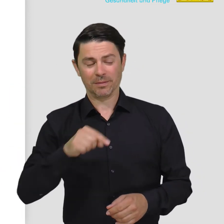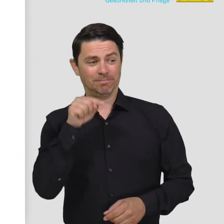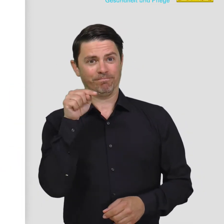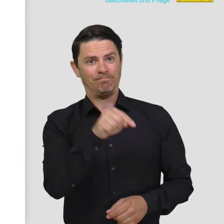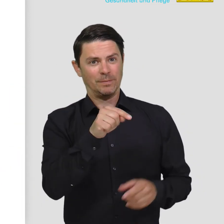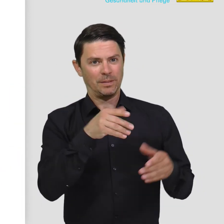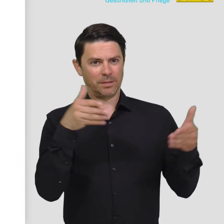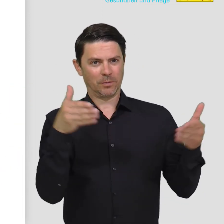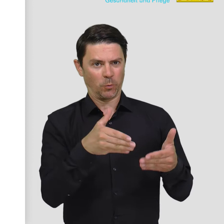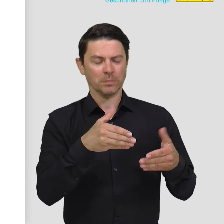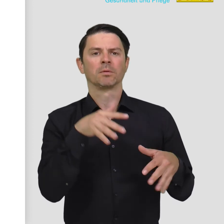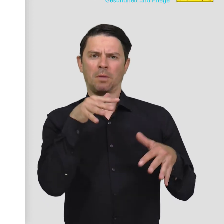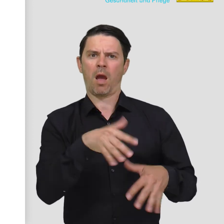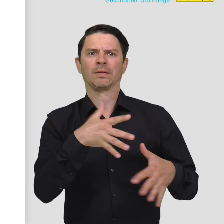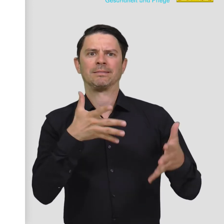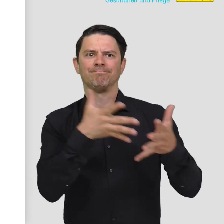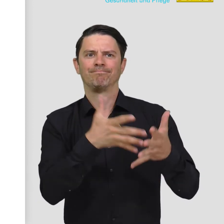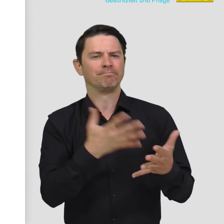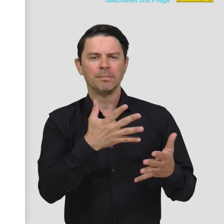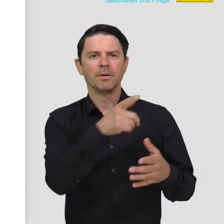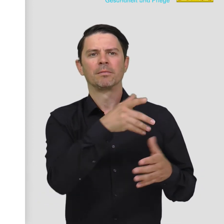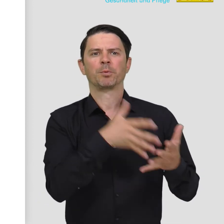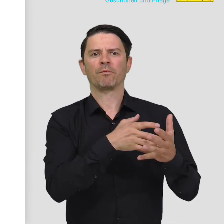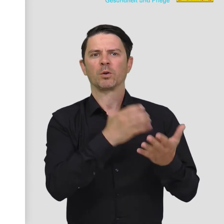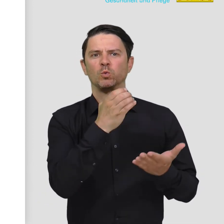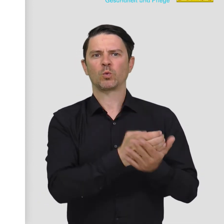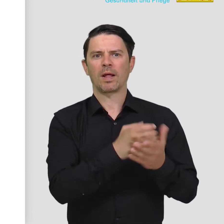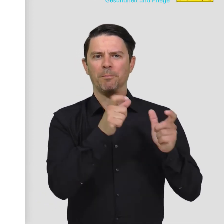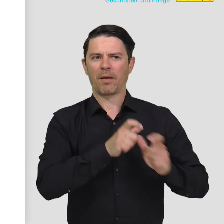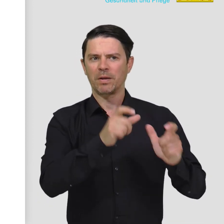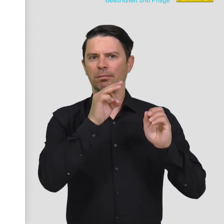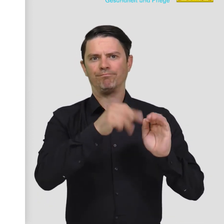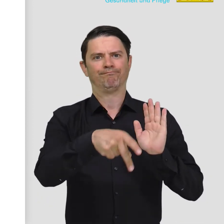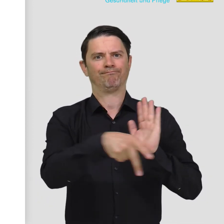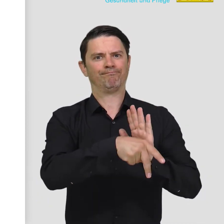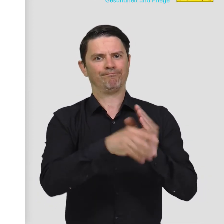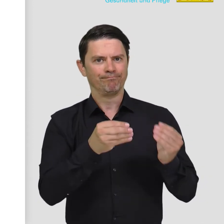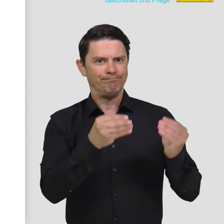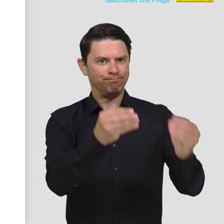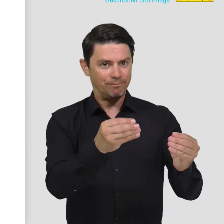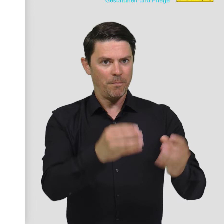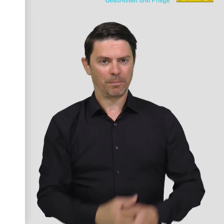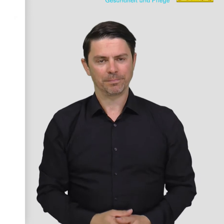wenn diese von der Zentralen Prüfstelle Prävention zertifiziert worden sind.